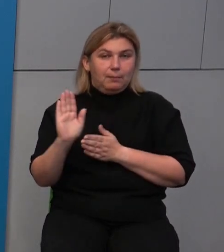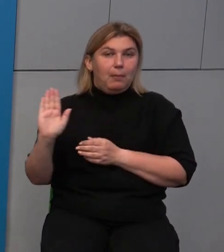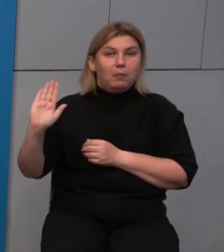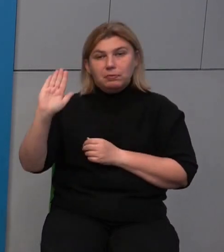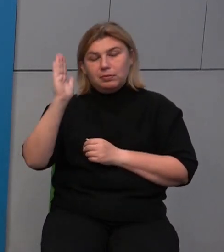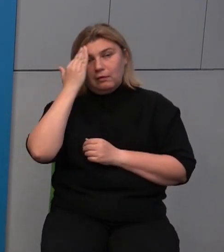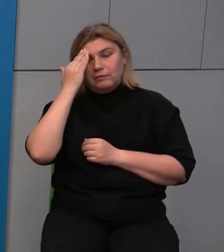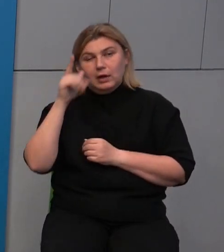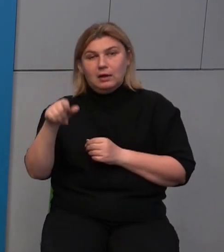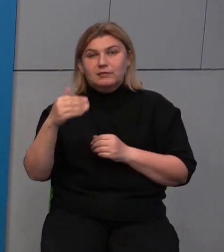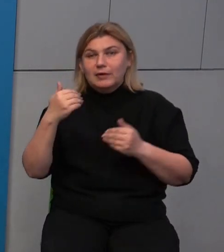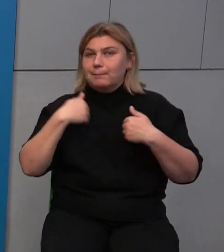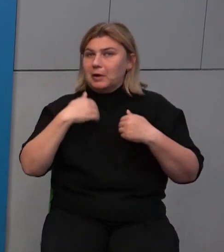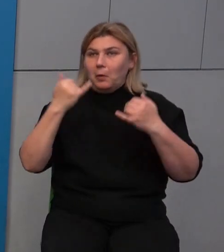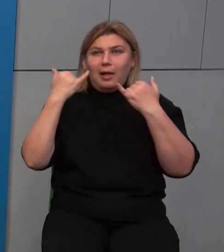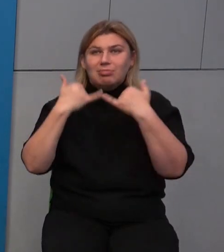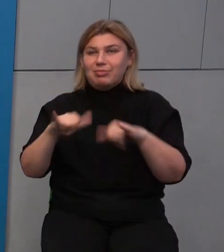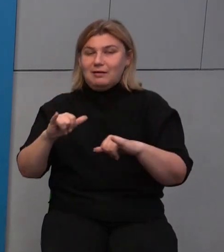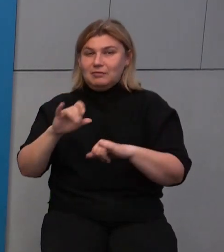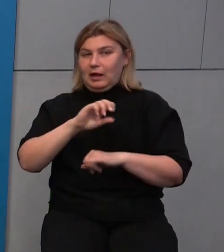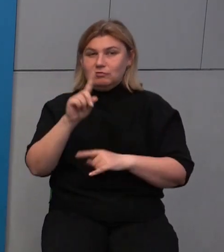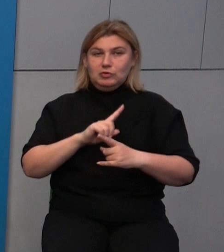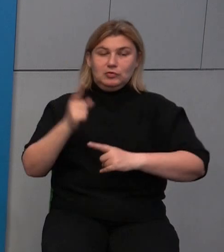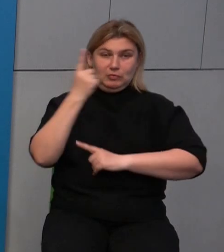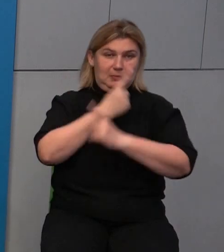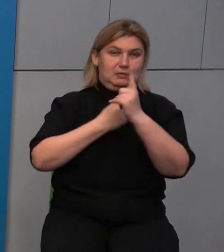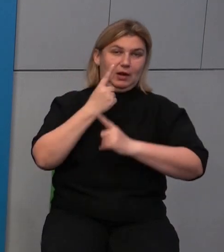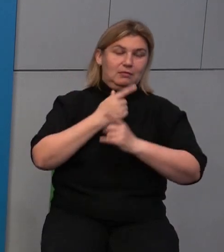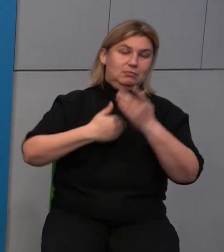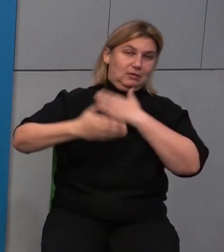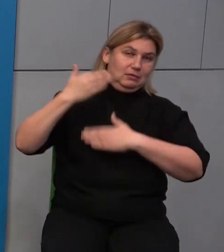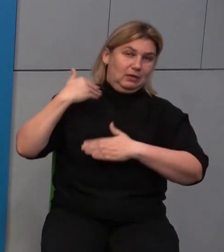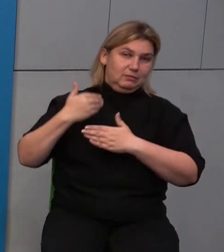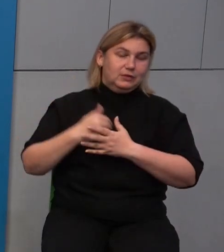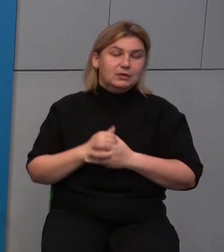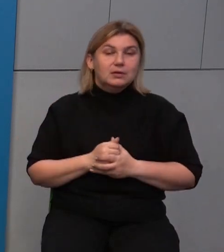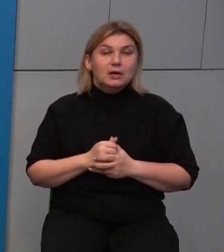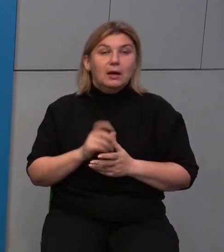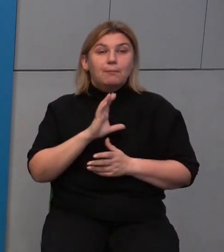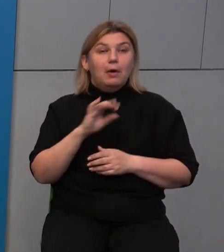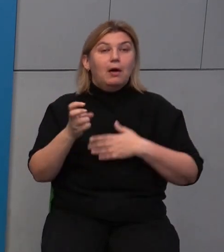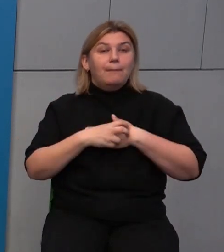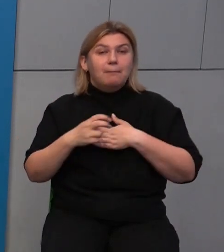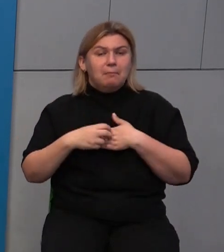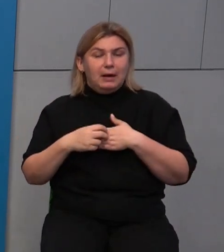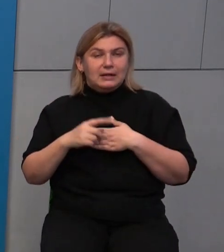że jednak wszystko wyglądało inaczej niż nam się do tej pory wydawało, bo mamy badania DNA,